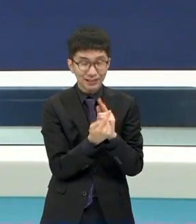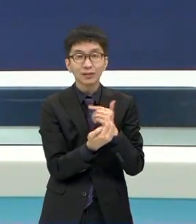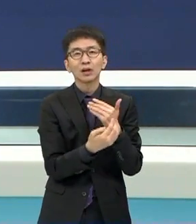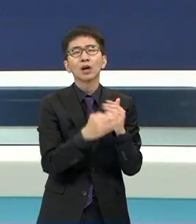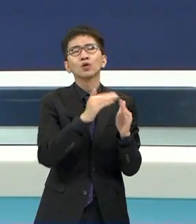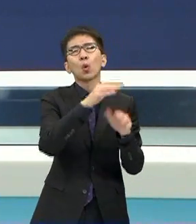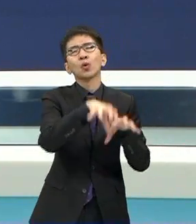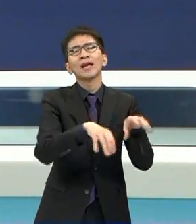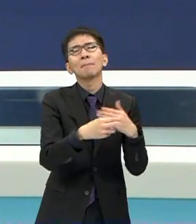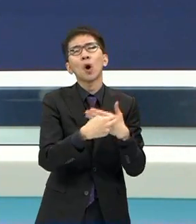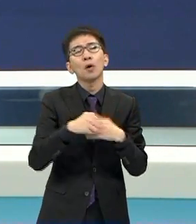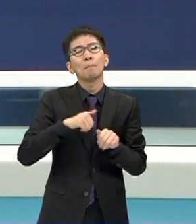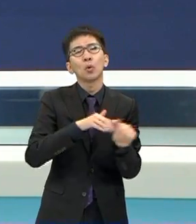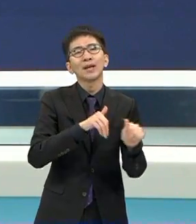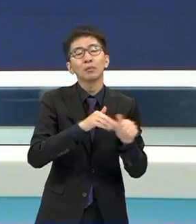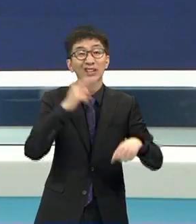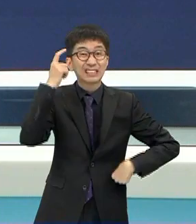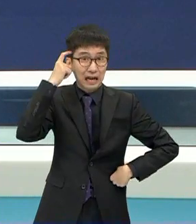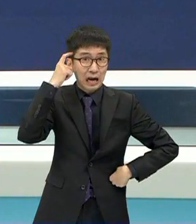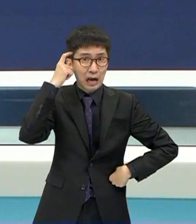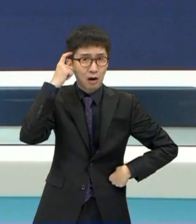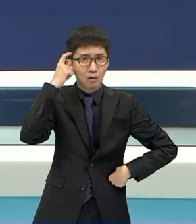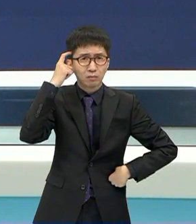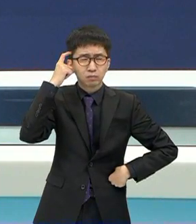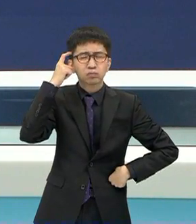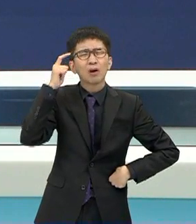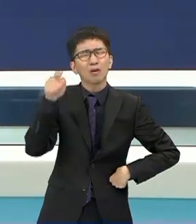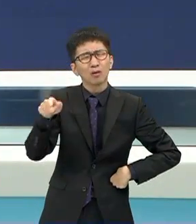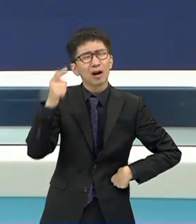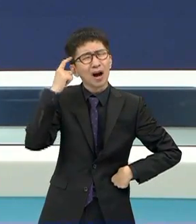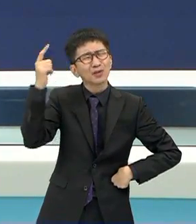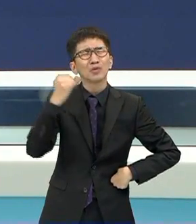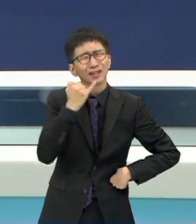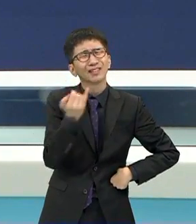하겠다는 건데 정책의 취지는 좋습니다만 보완할 점도 있습니다.